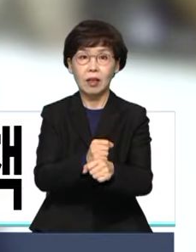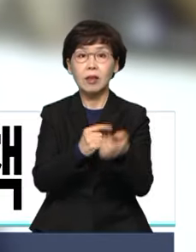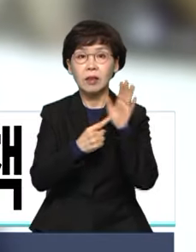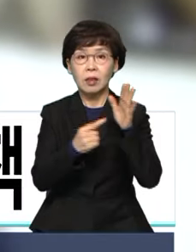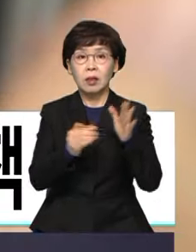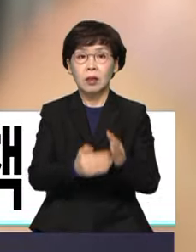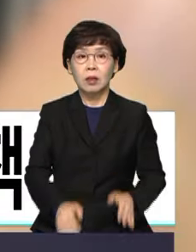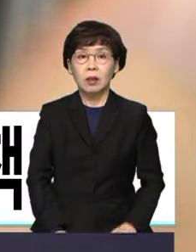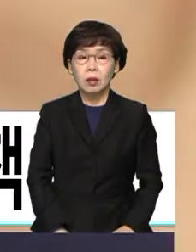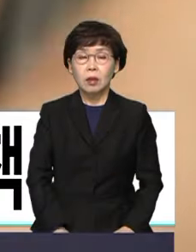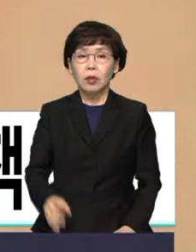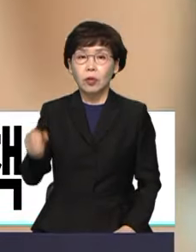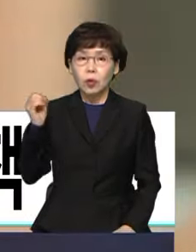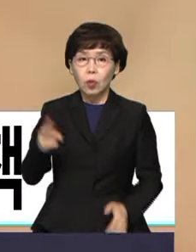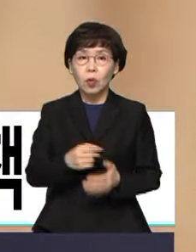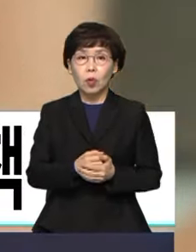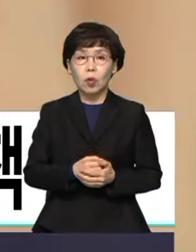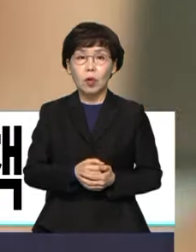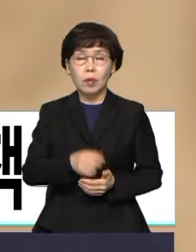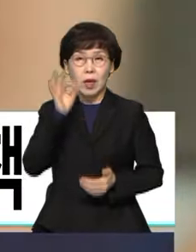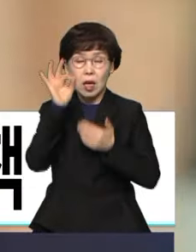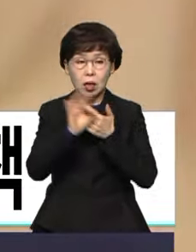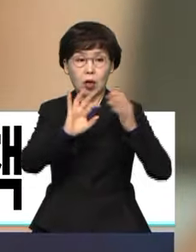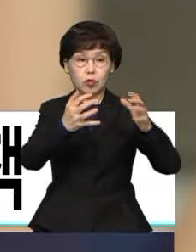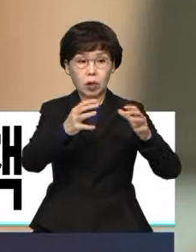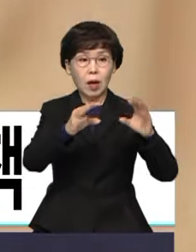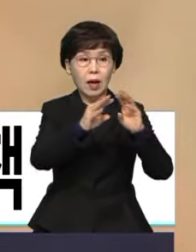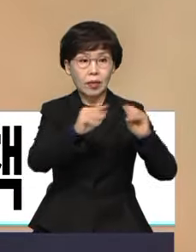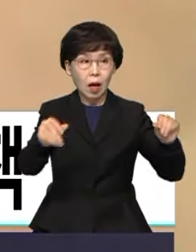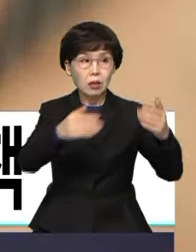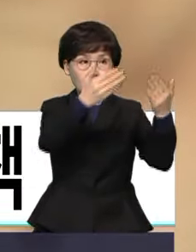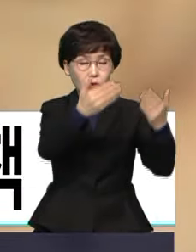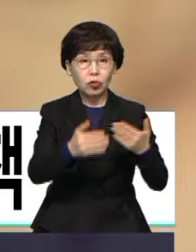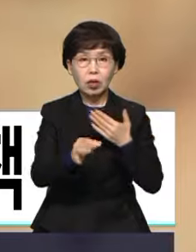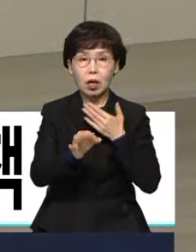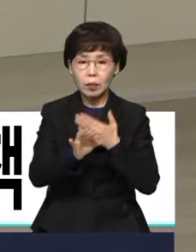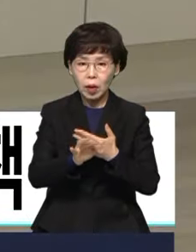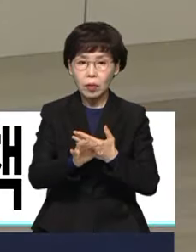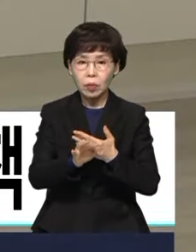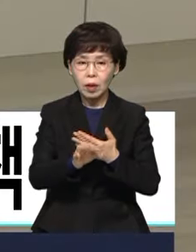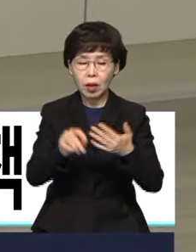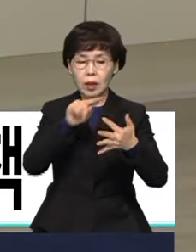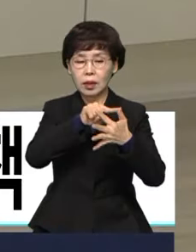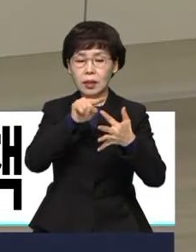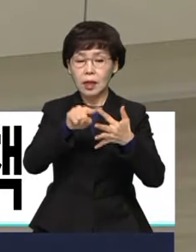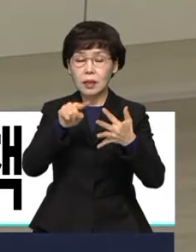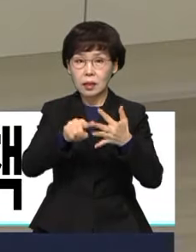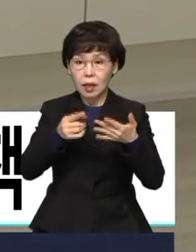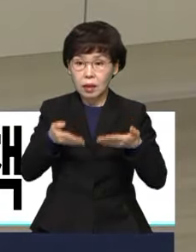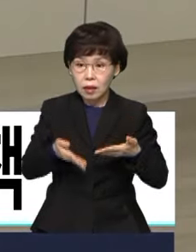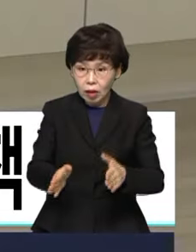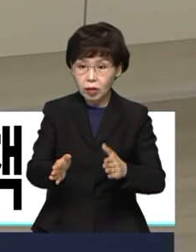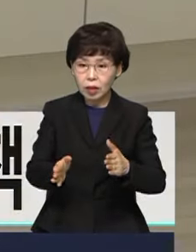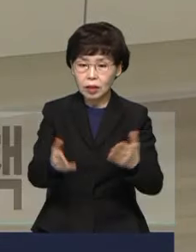이 회장은 나아가 국가로부터 토지가 제공된다면 셋째까지 출산하는 임직원